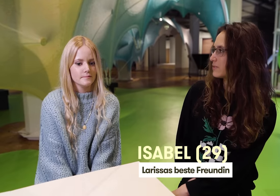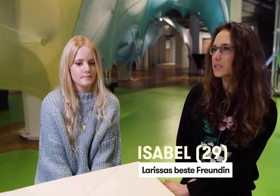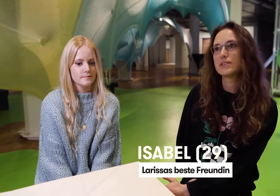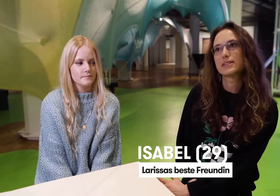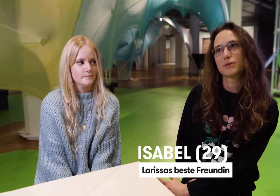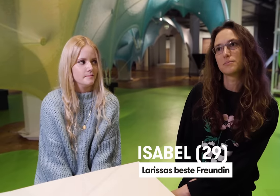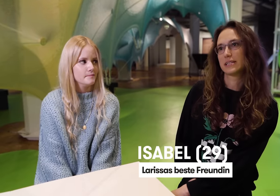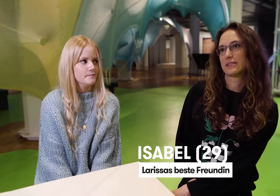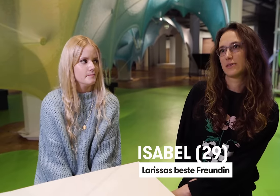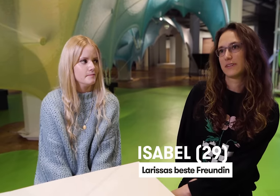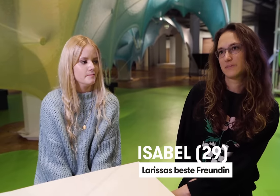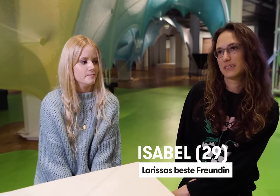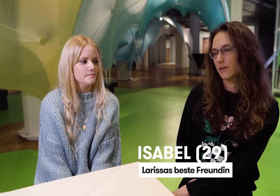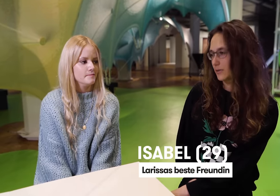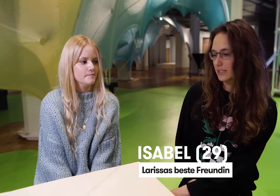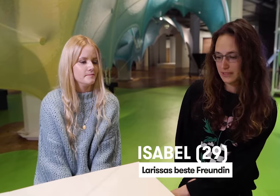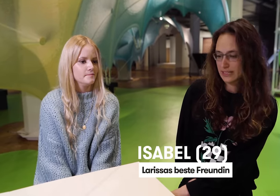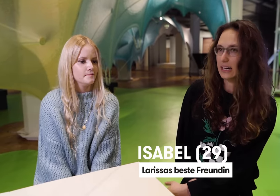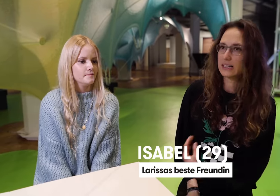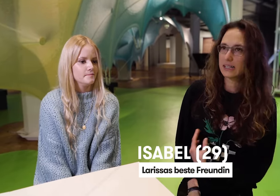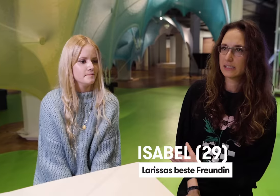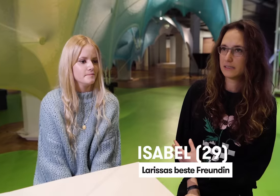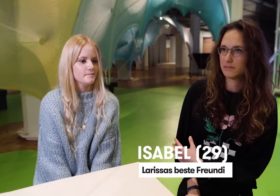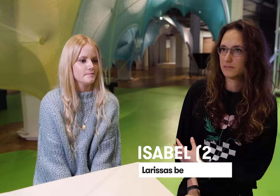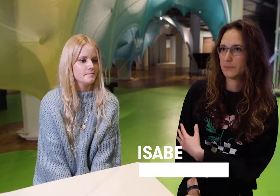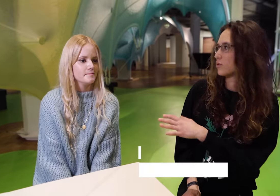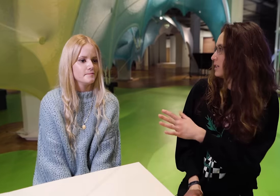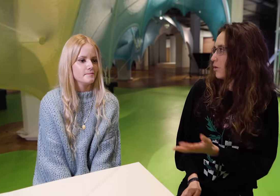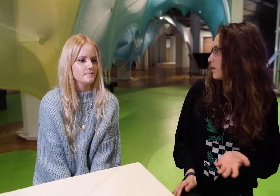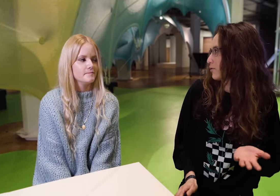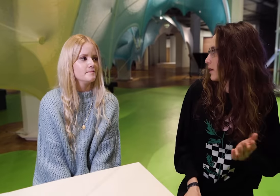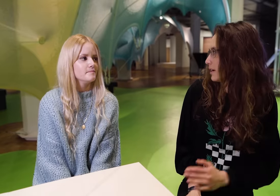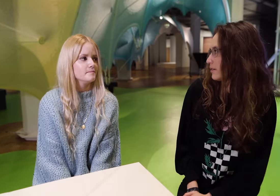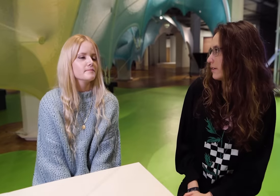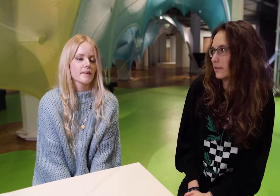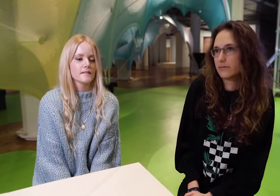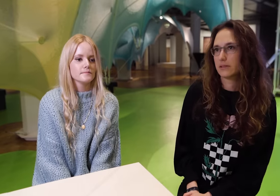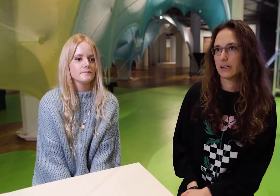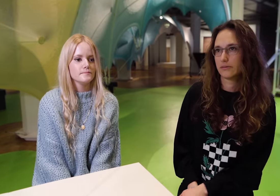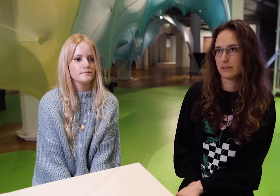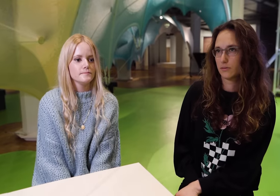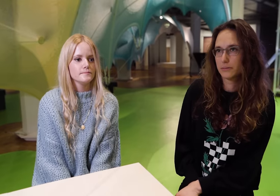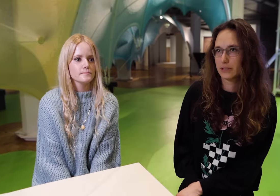weil ich nicht wusste, wie ich damit umgehen soll. Weil ich mich nicht mit dieser Krankheit ... ich hab die nie gehört vorher,